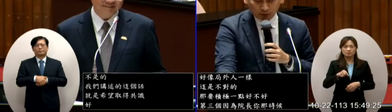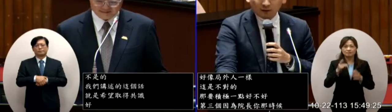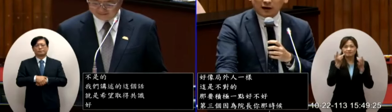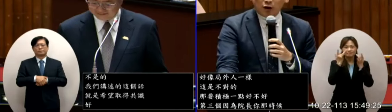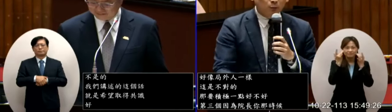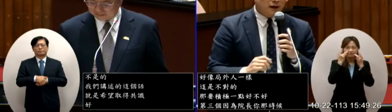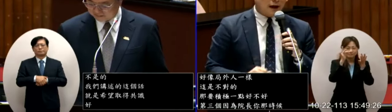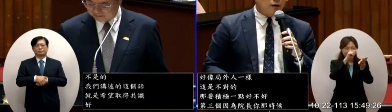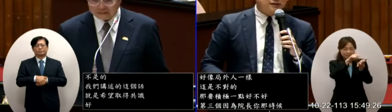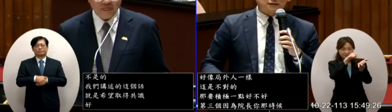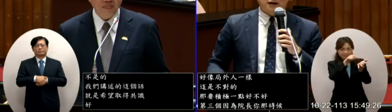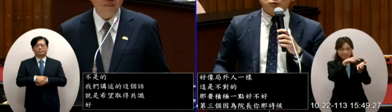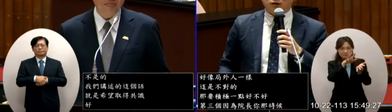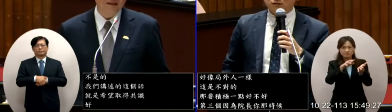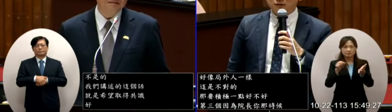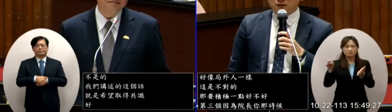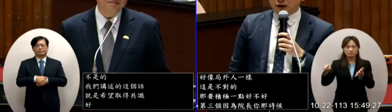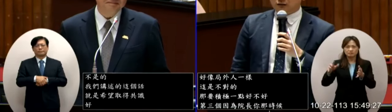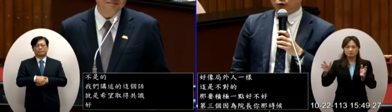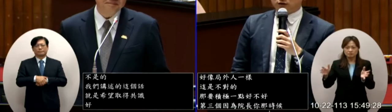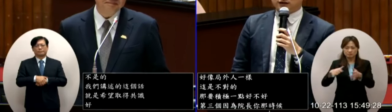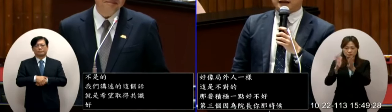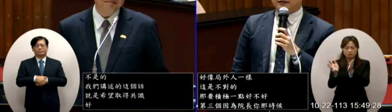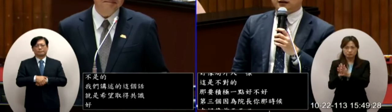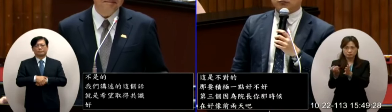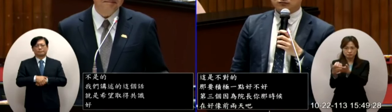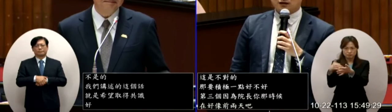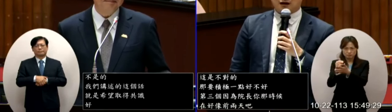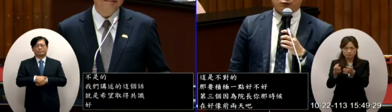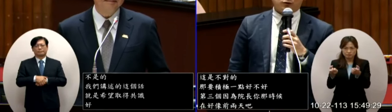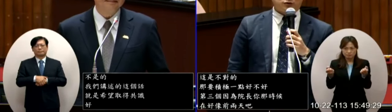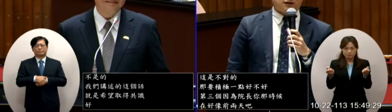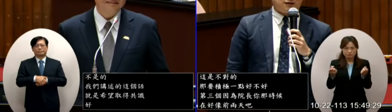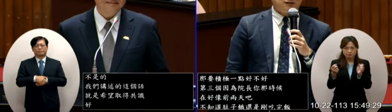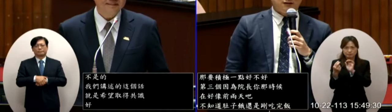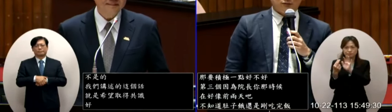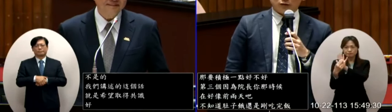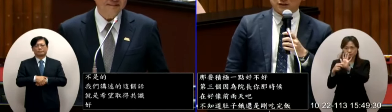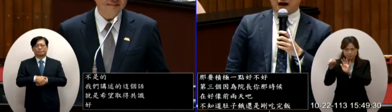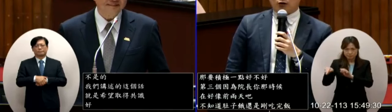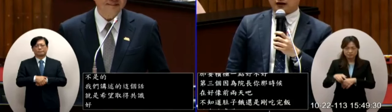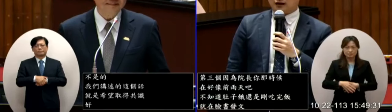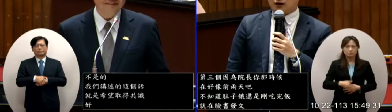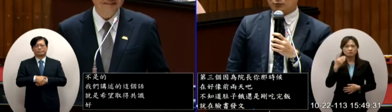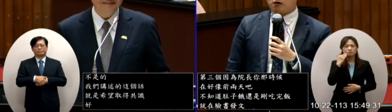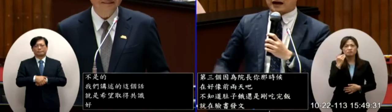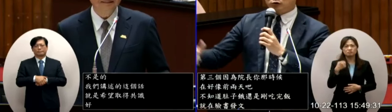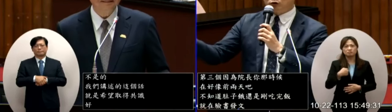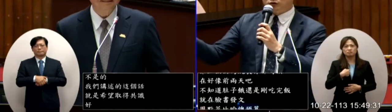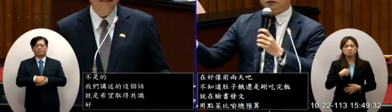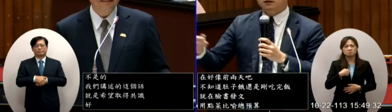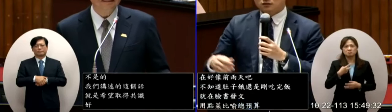那後面還有講到說 如果這個餐廳 他如果覺得我是一個奧客的話 就把我趕出去